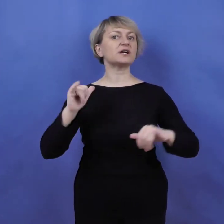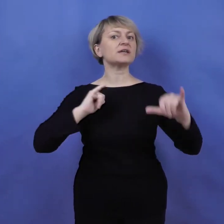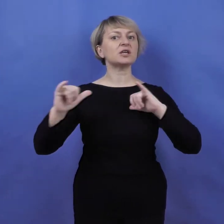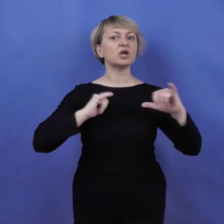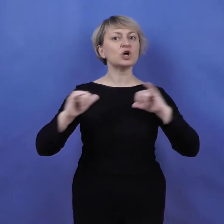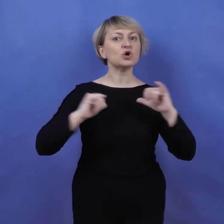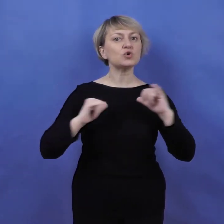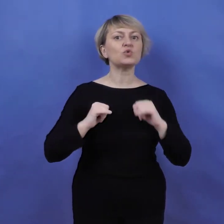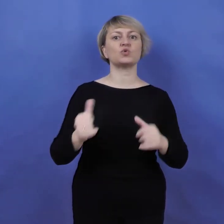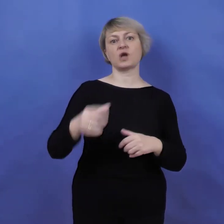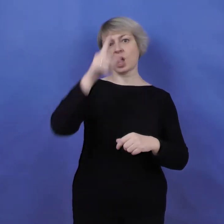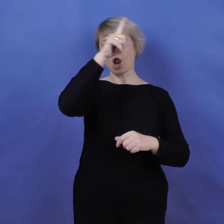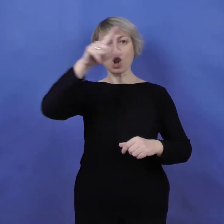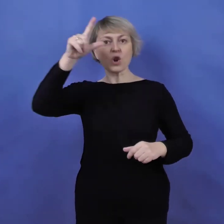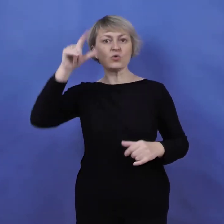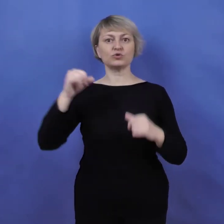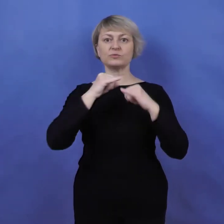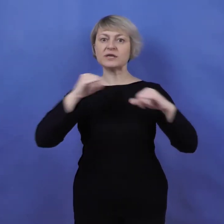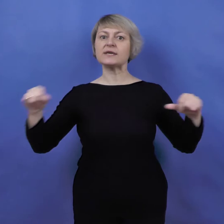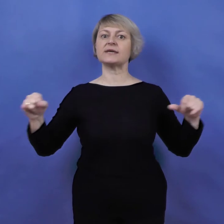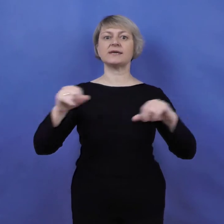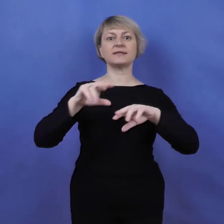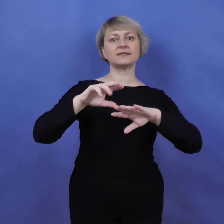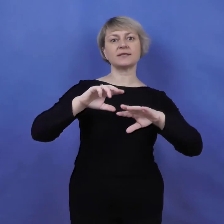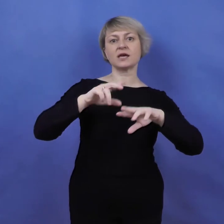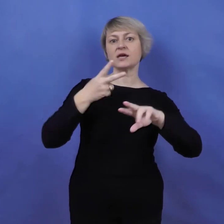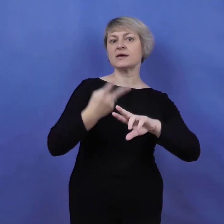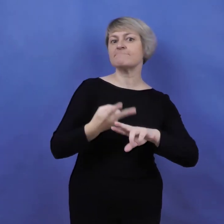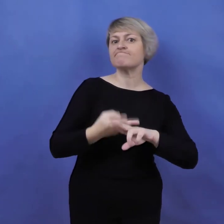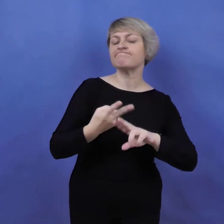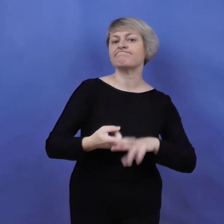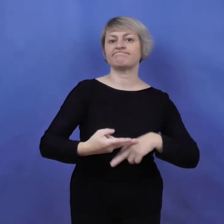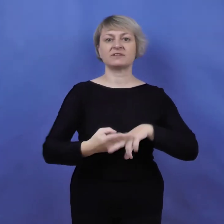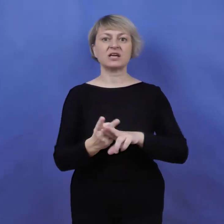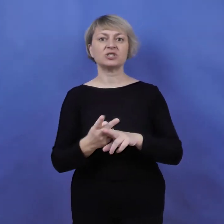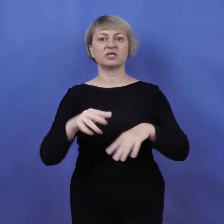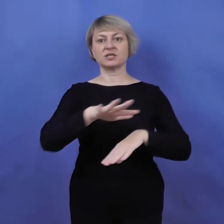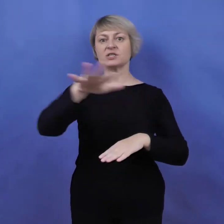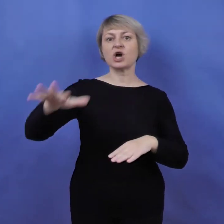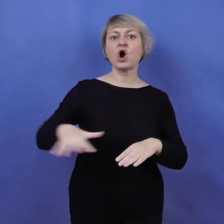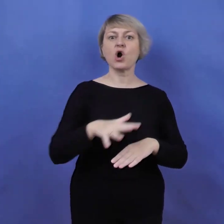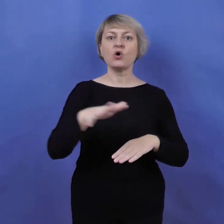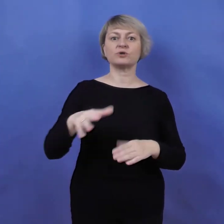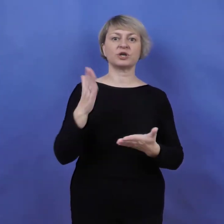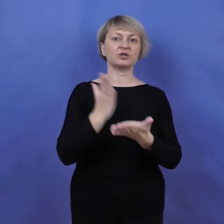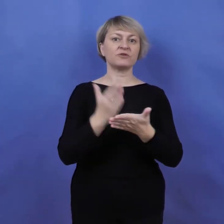krajowego systemu ratowniczo-gaśniczego na obszarze województwa